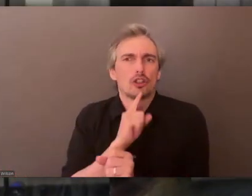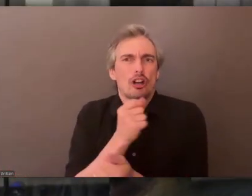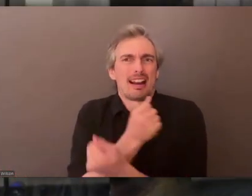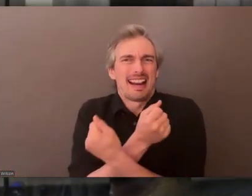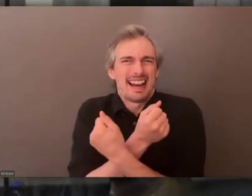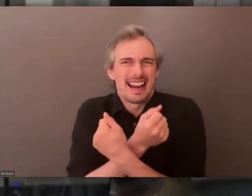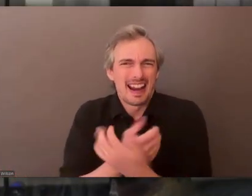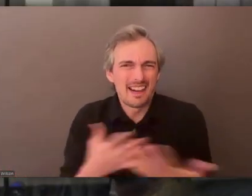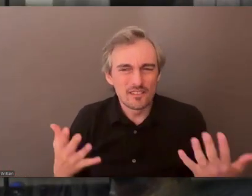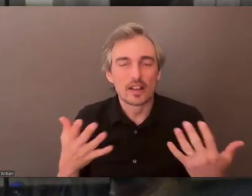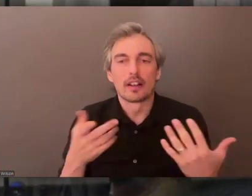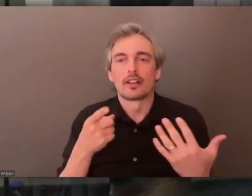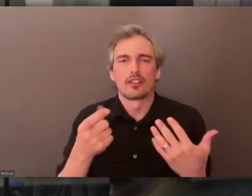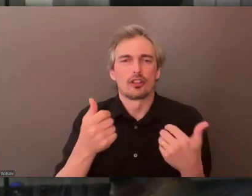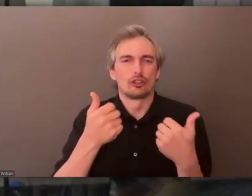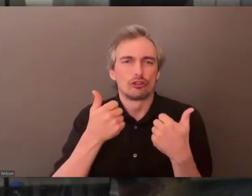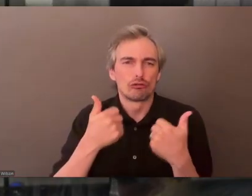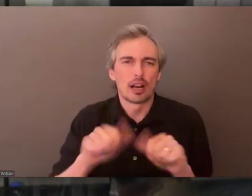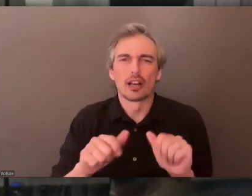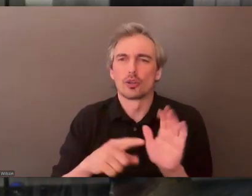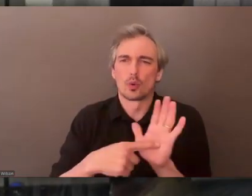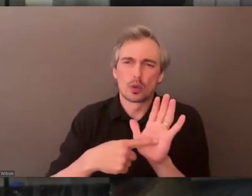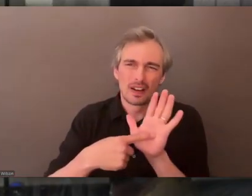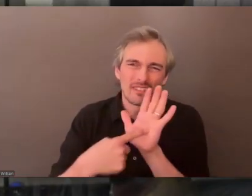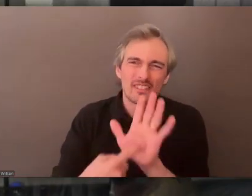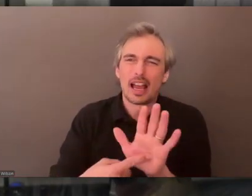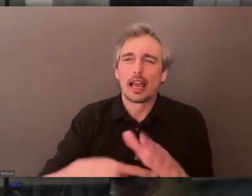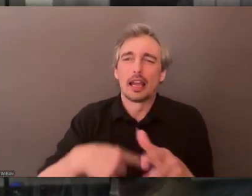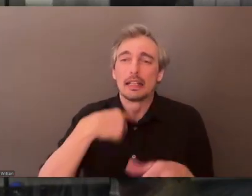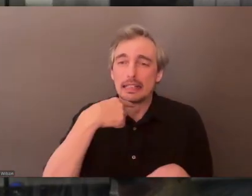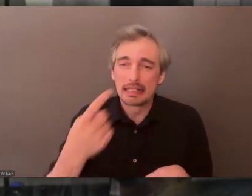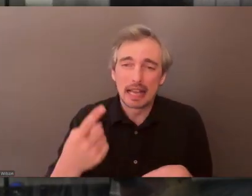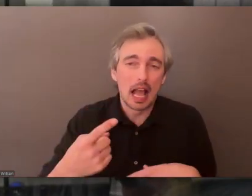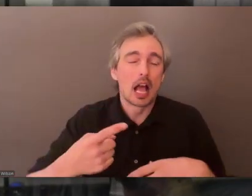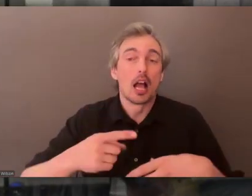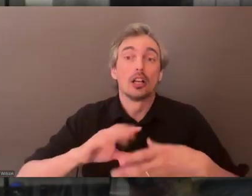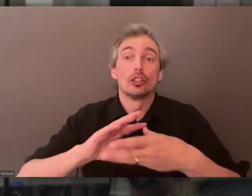いるすべてのものがアクセシブルであることを確保することが不可欠です。